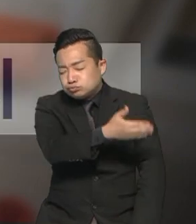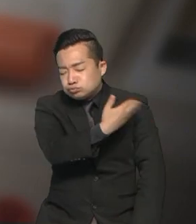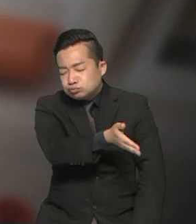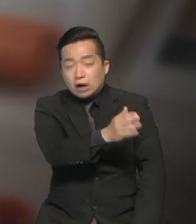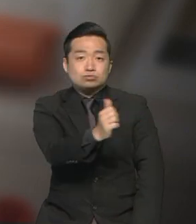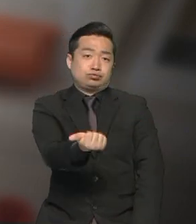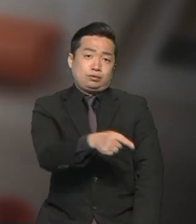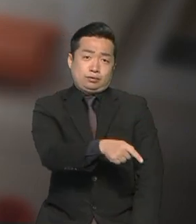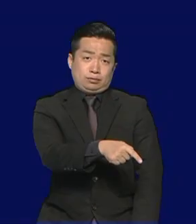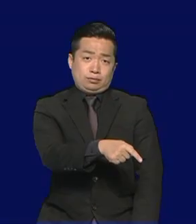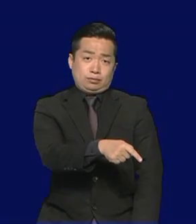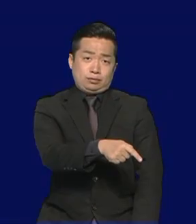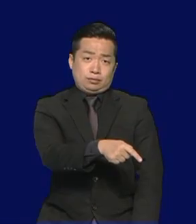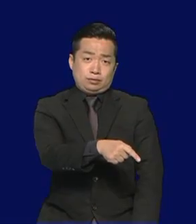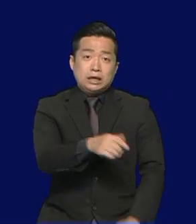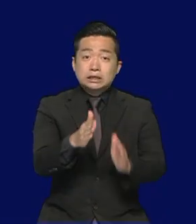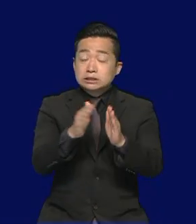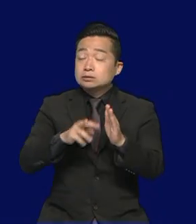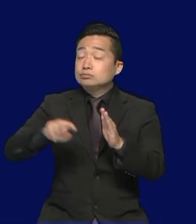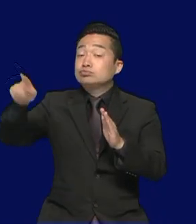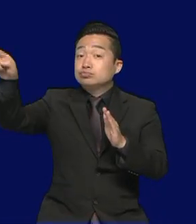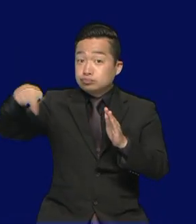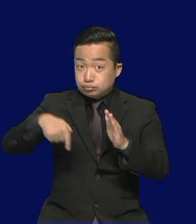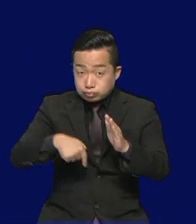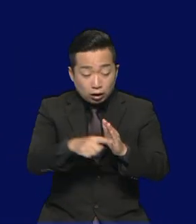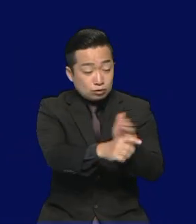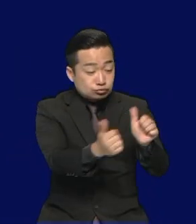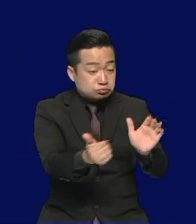B 씨는 외출 후 돌아오니 아이가 숨져 있었다고 진술하는 등 관련 혐의를 대부분